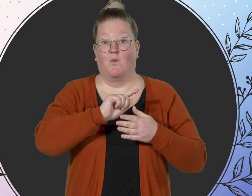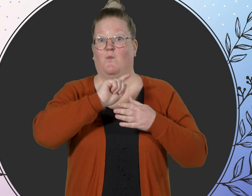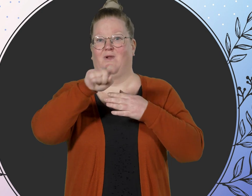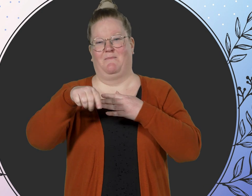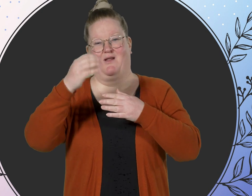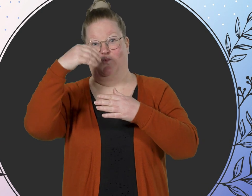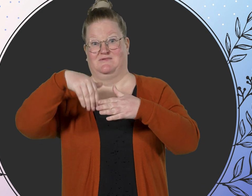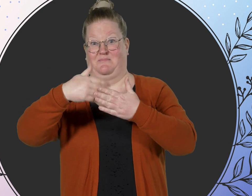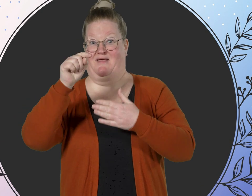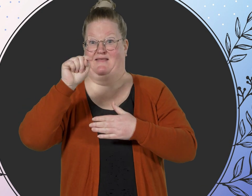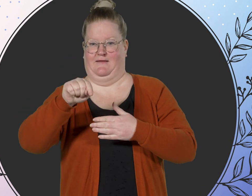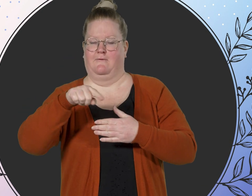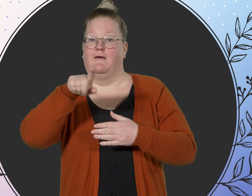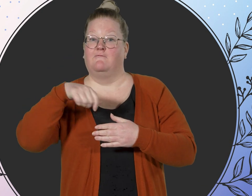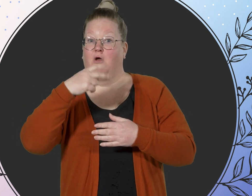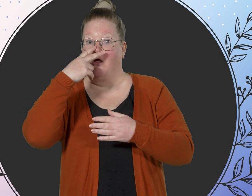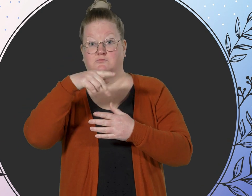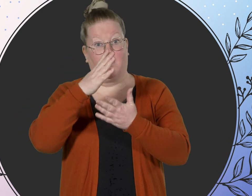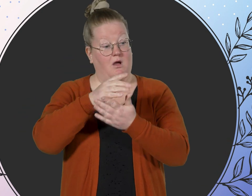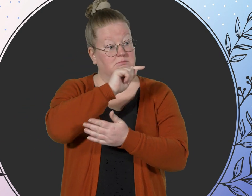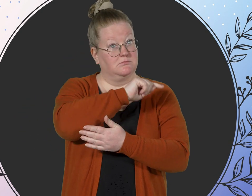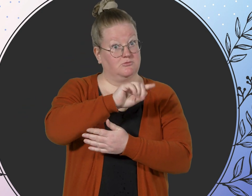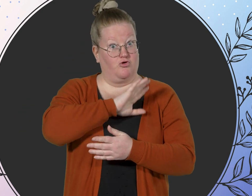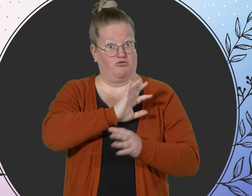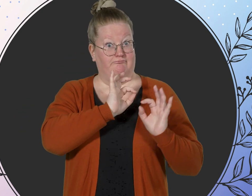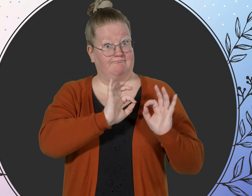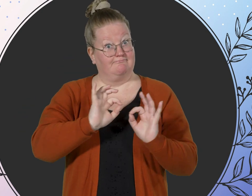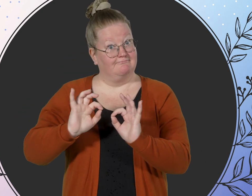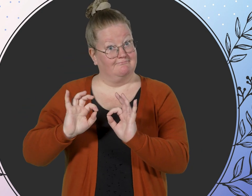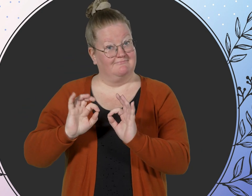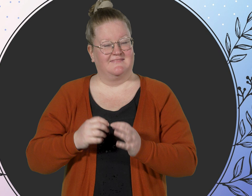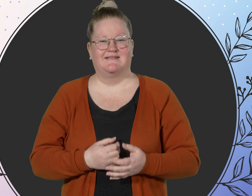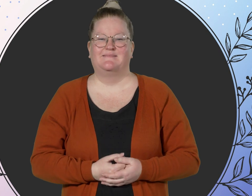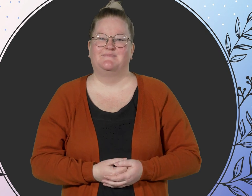voimme käydä näitä läpi avokurssipäivän aikana.